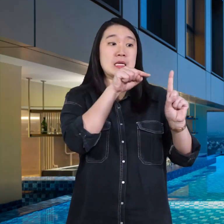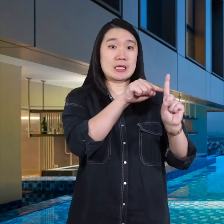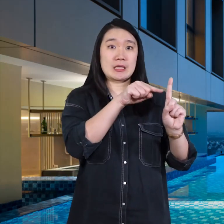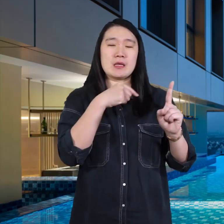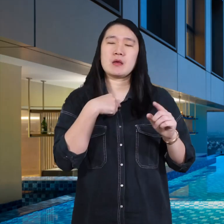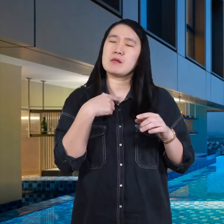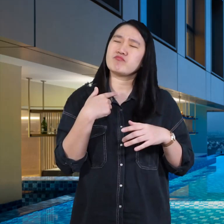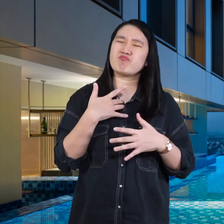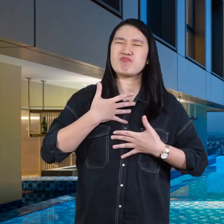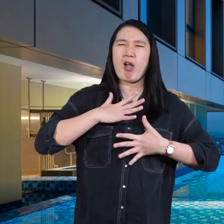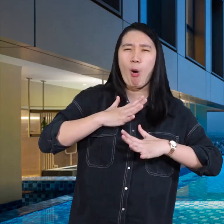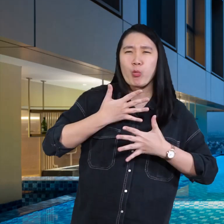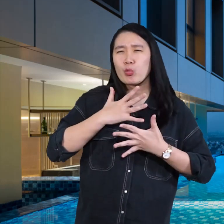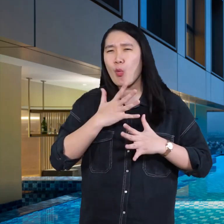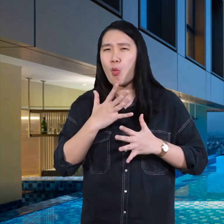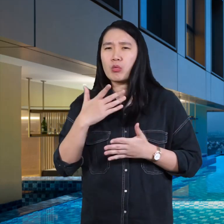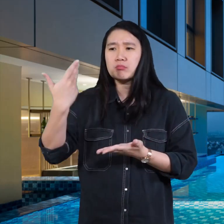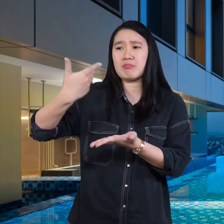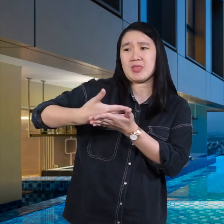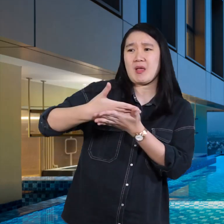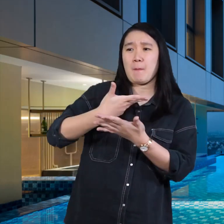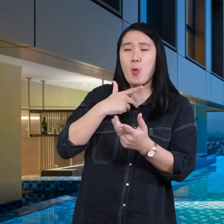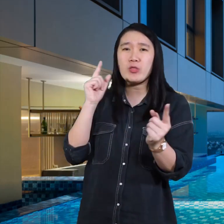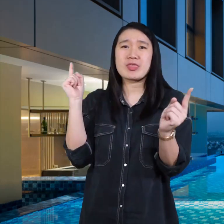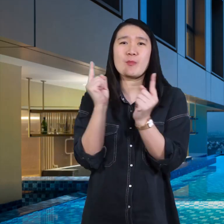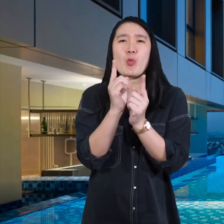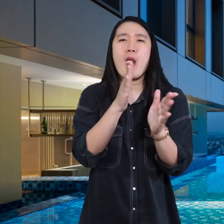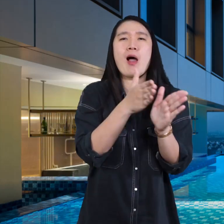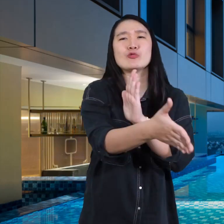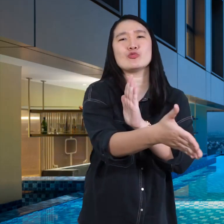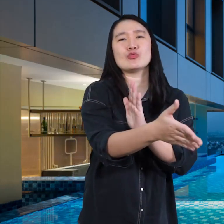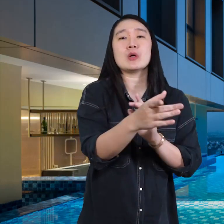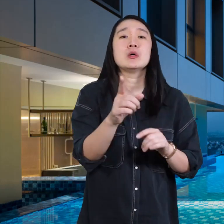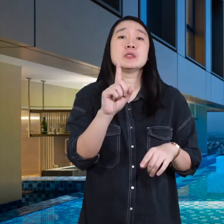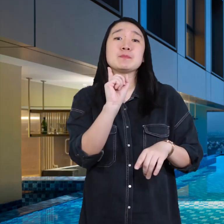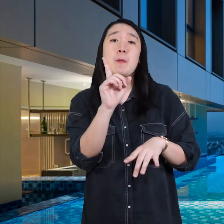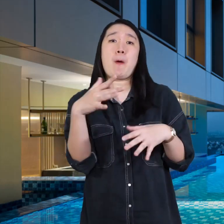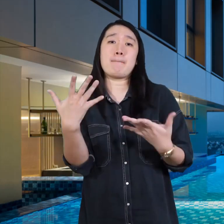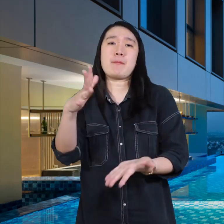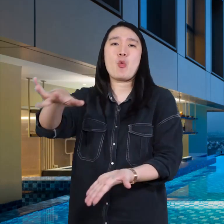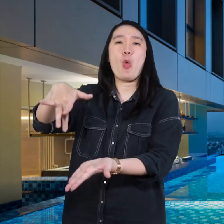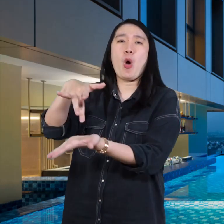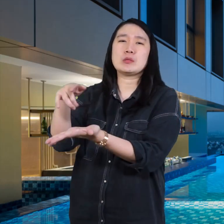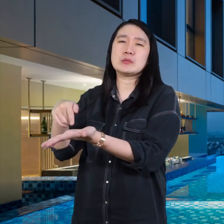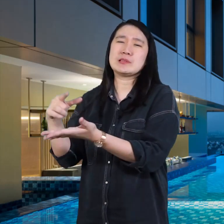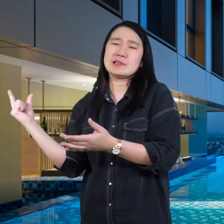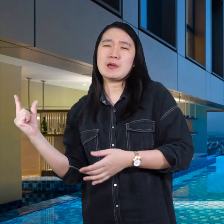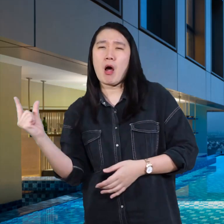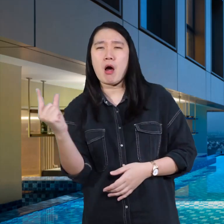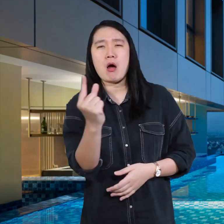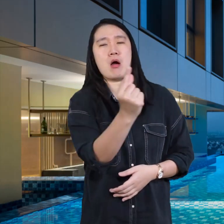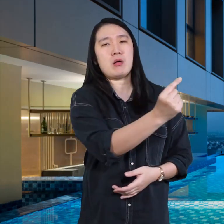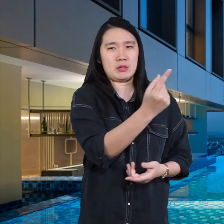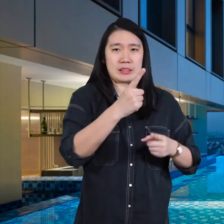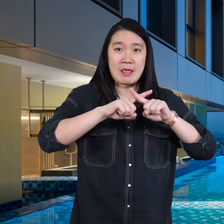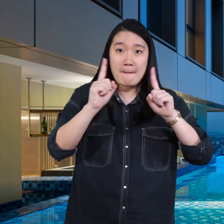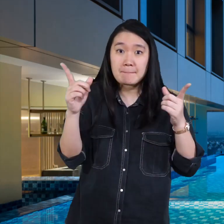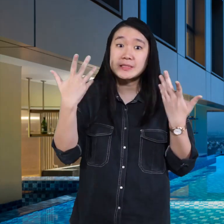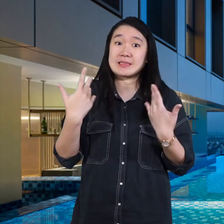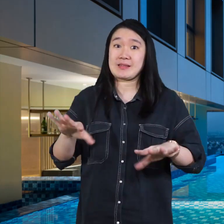Awalnya Harris ragu-ragu diminta untuk mengajar langsung sebab lokasinya jauh,